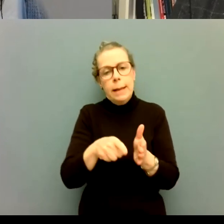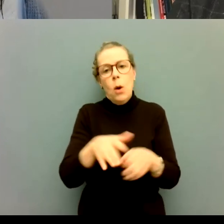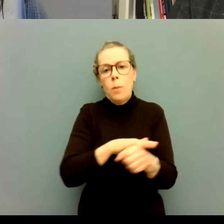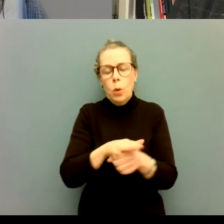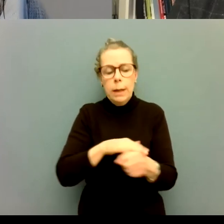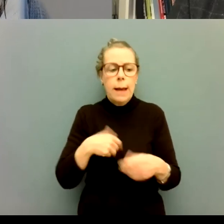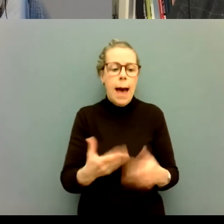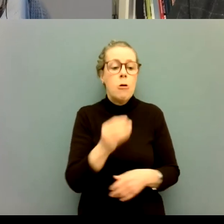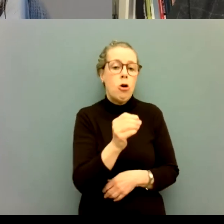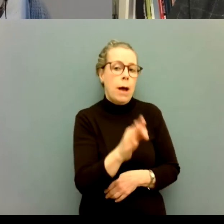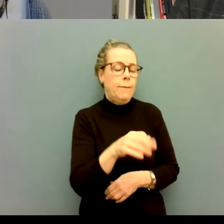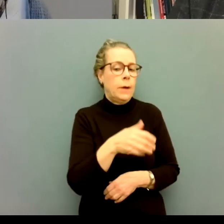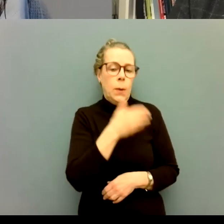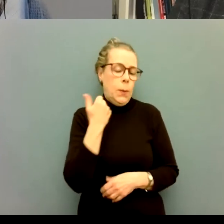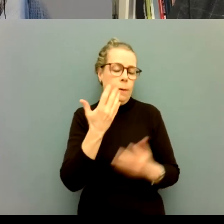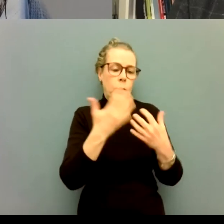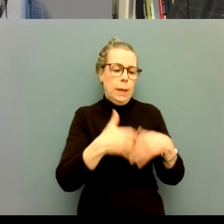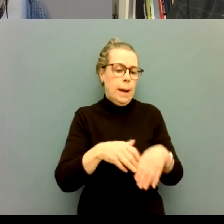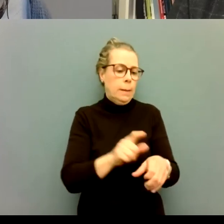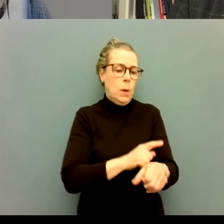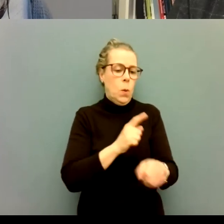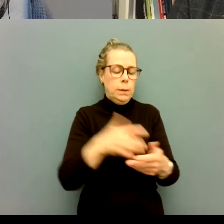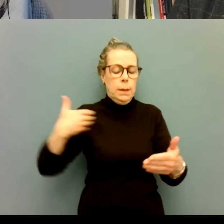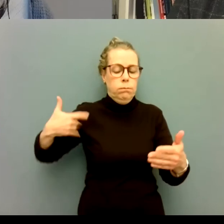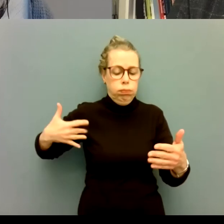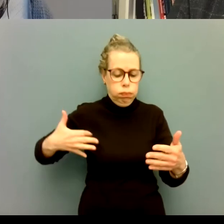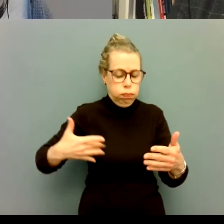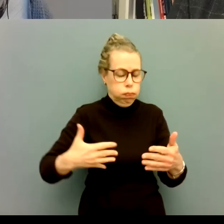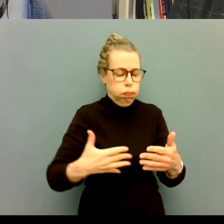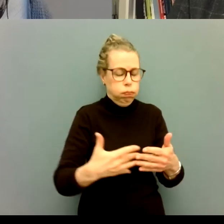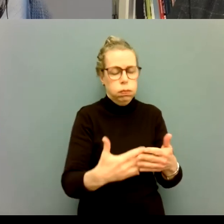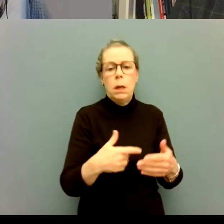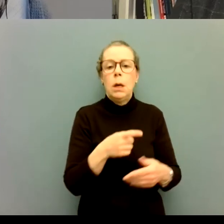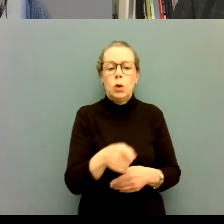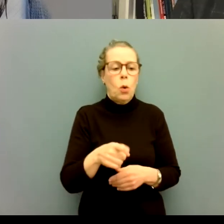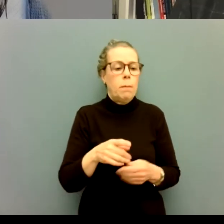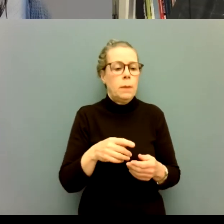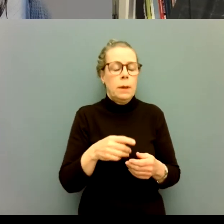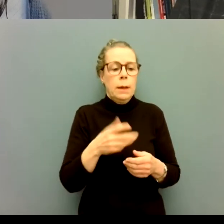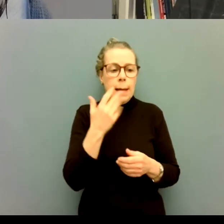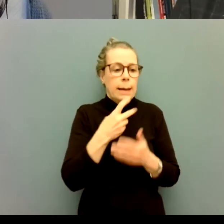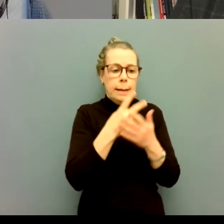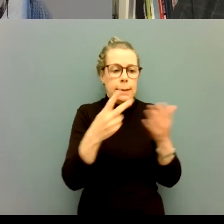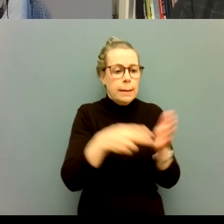Ja. Vi har drivit på det för att Arbetsförmedlingen inte- fungerat under lång tid.